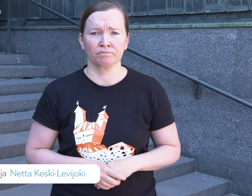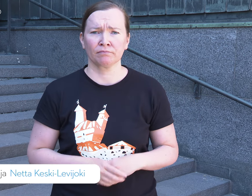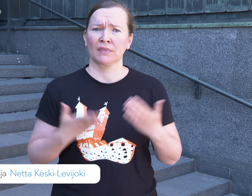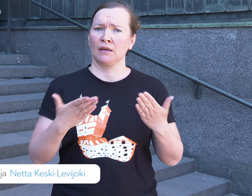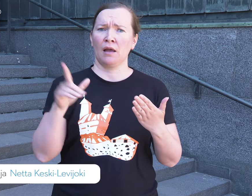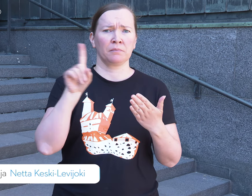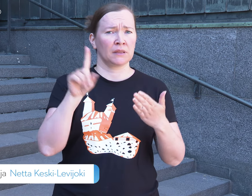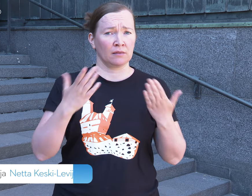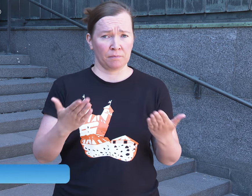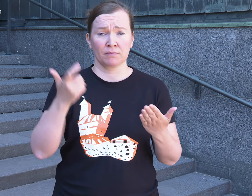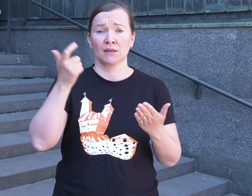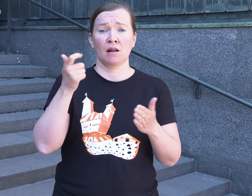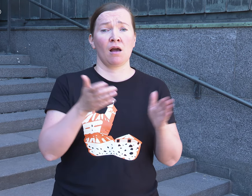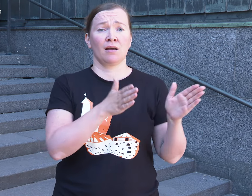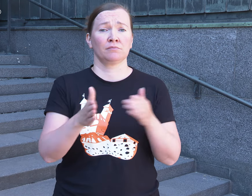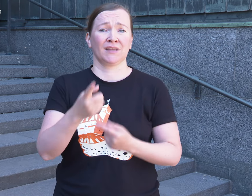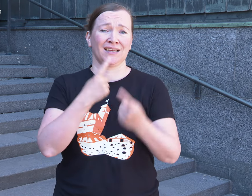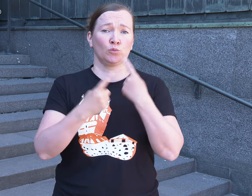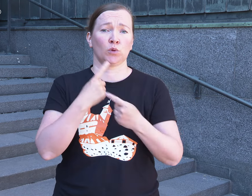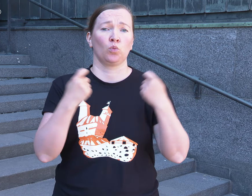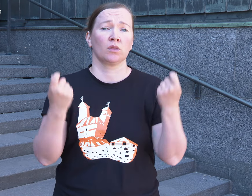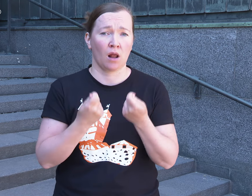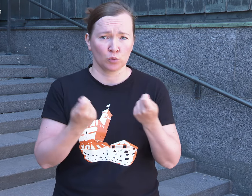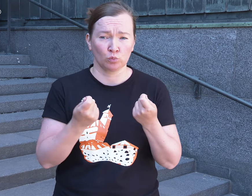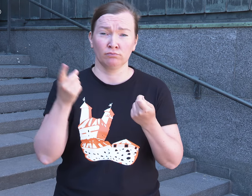Tänään Kela piti keskustelutilaisuuden.